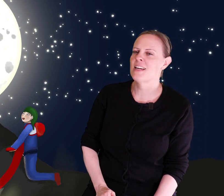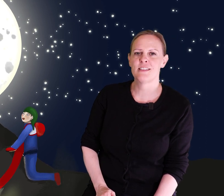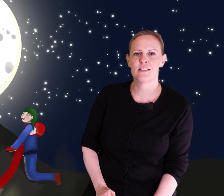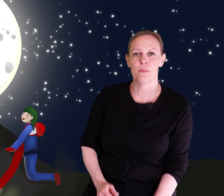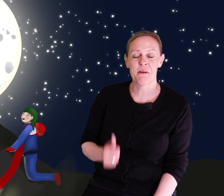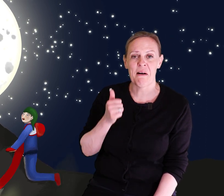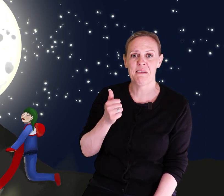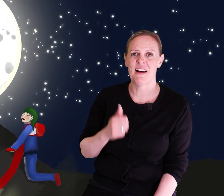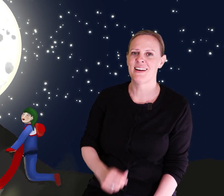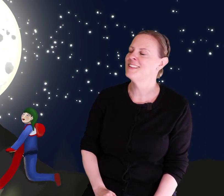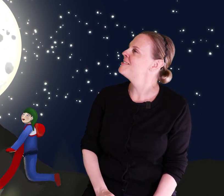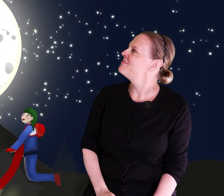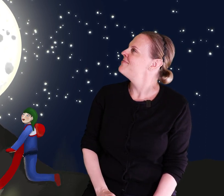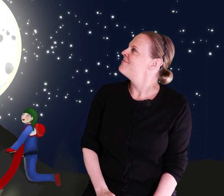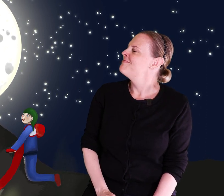det känns så bra det här